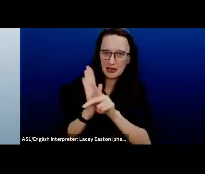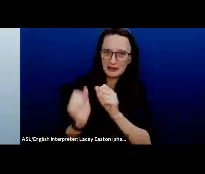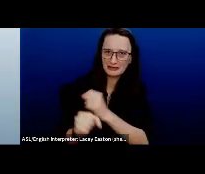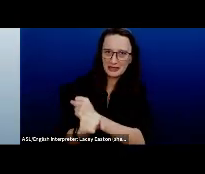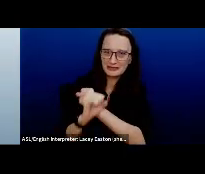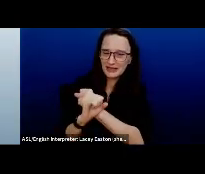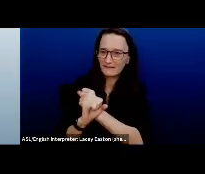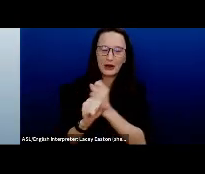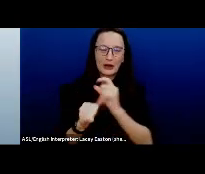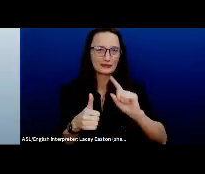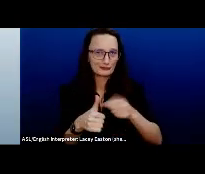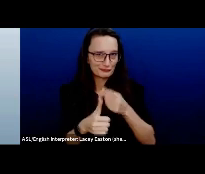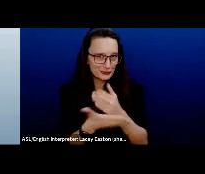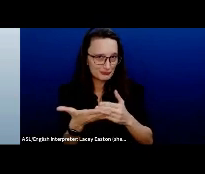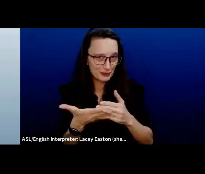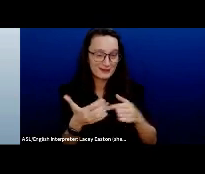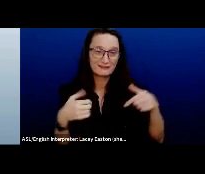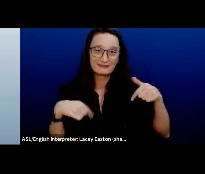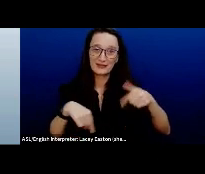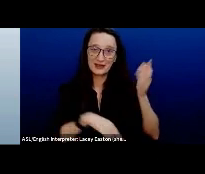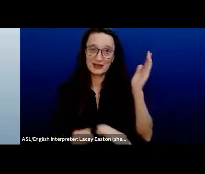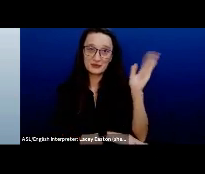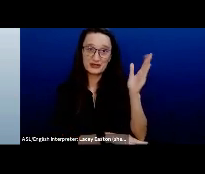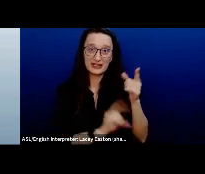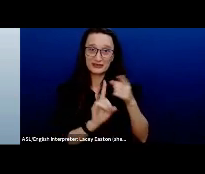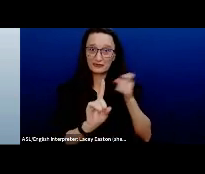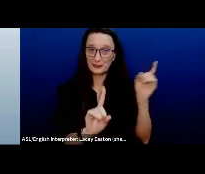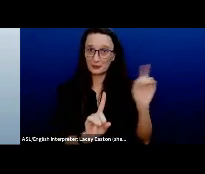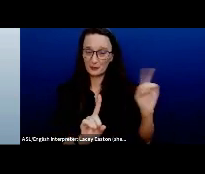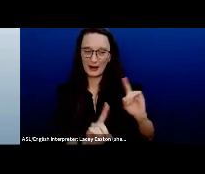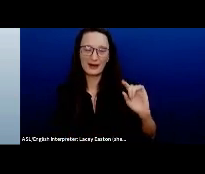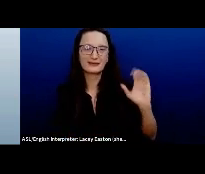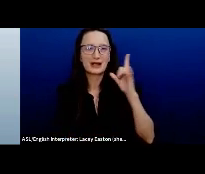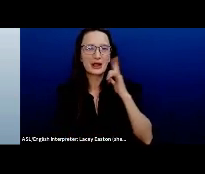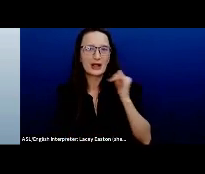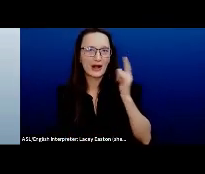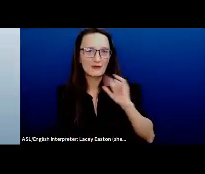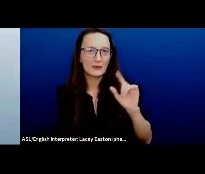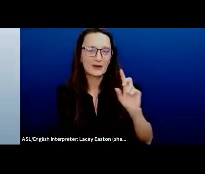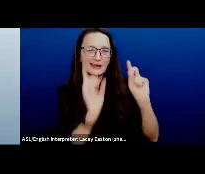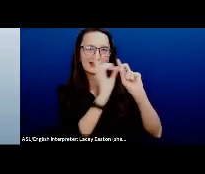es presentada por la División de Educación Especial del Departamento de Educación de California y